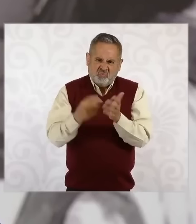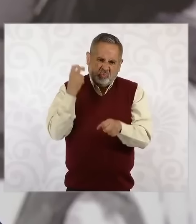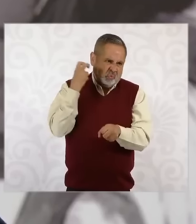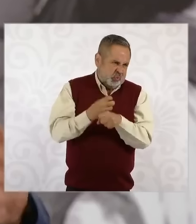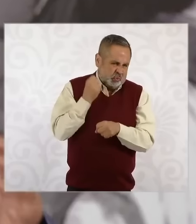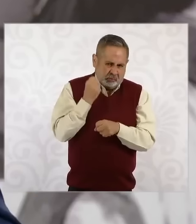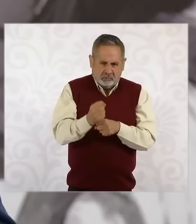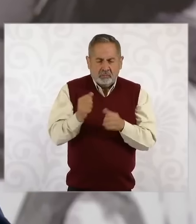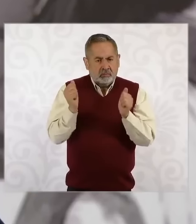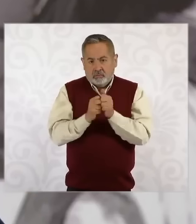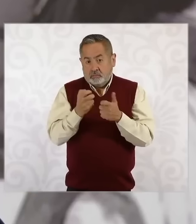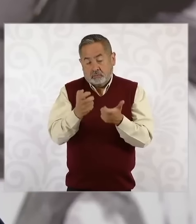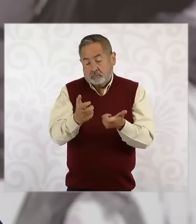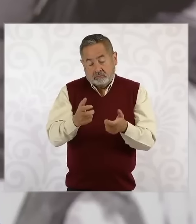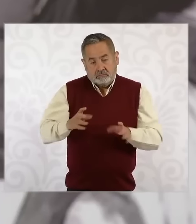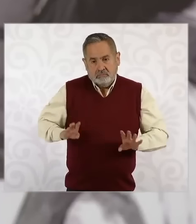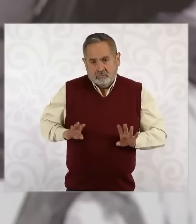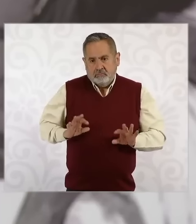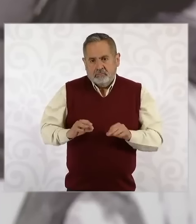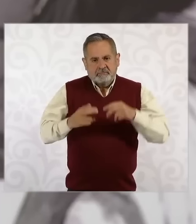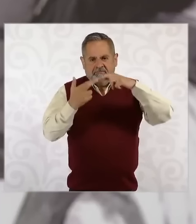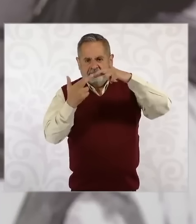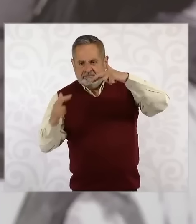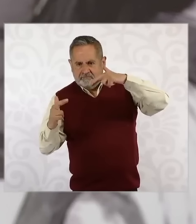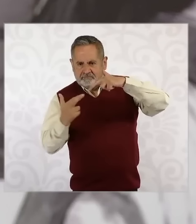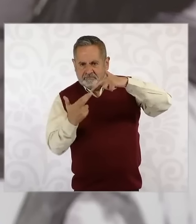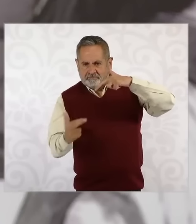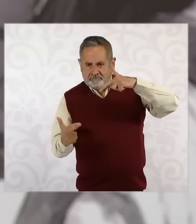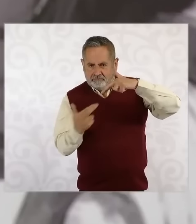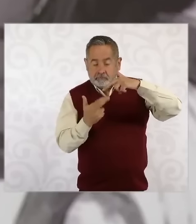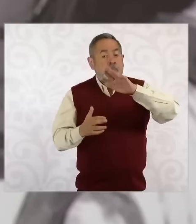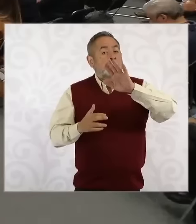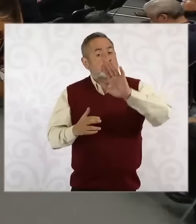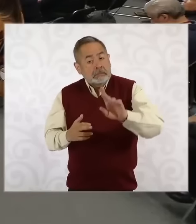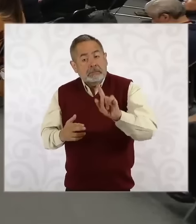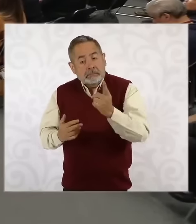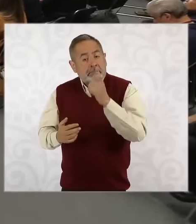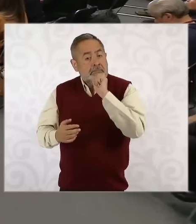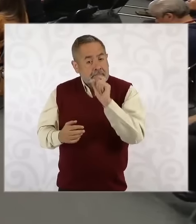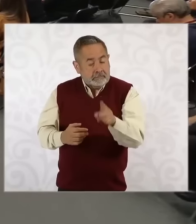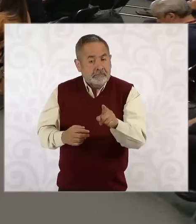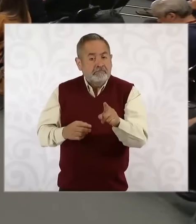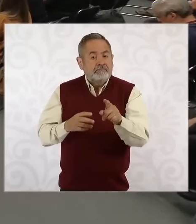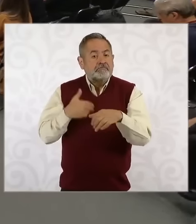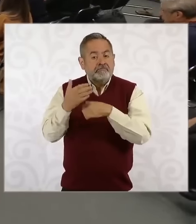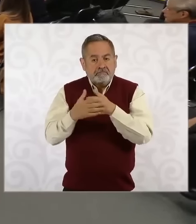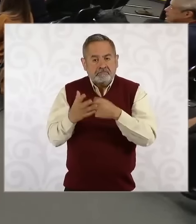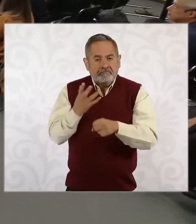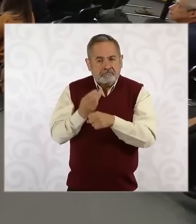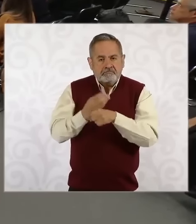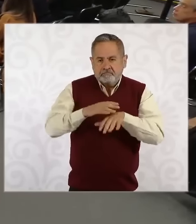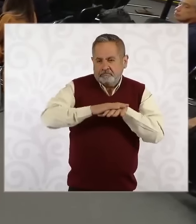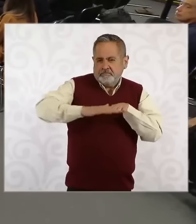y con esta condición de atirantado por el por Ah, bueno. Y además, eh, vamos a reparar el que está